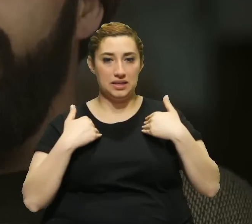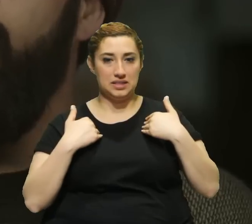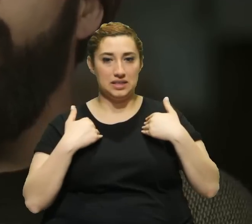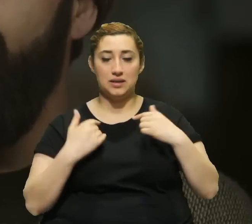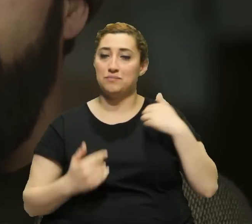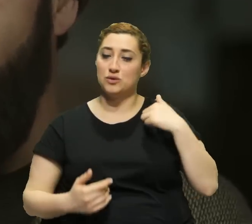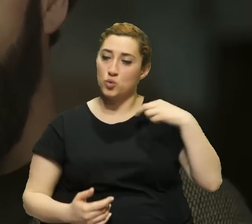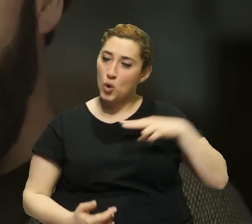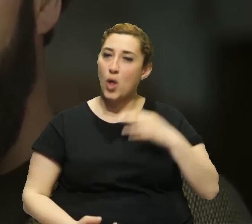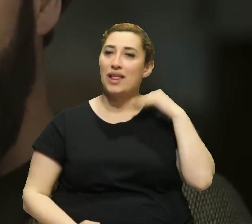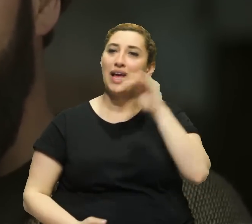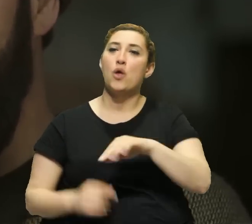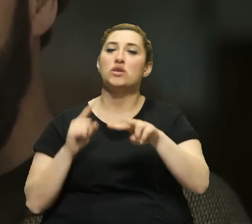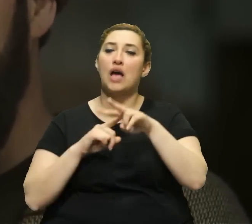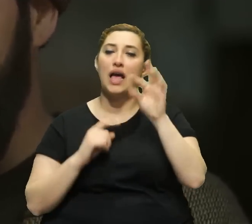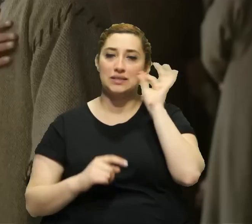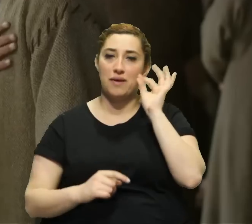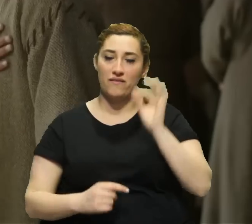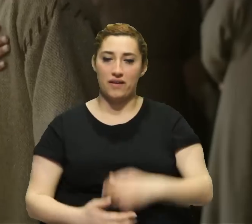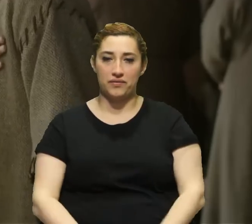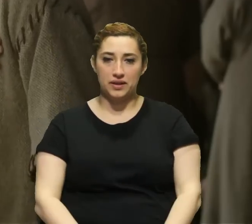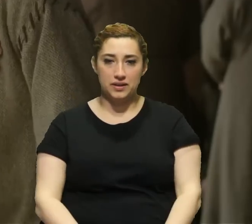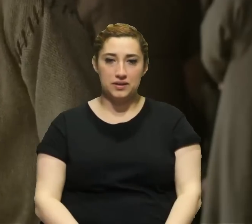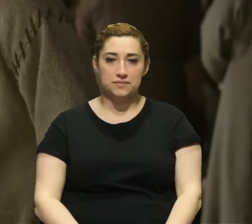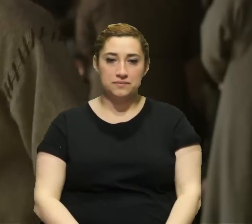Biz yolcuyuz Kasım Efendi.